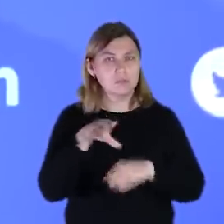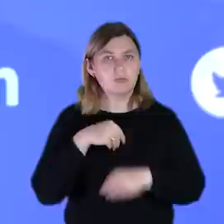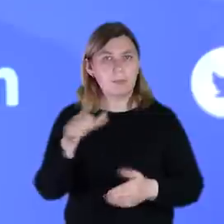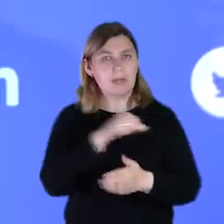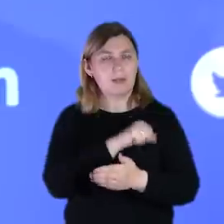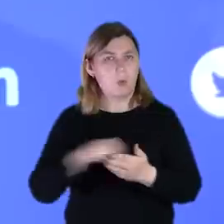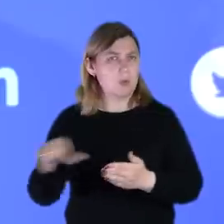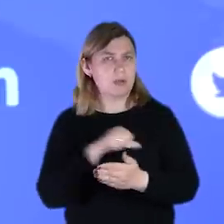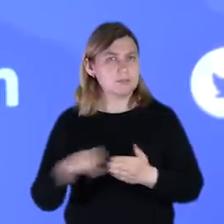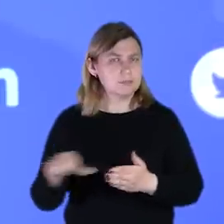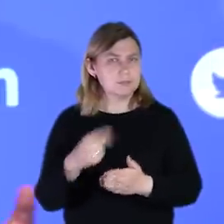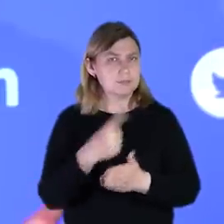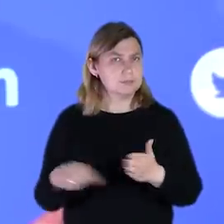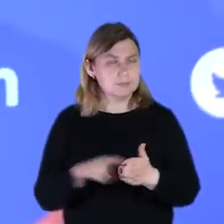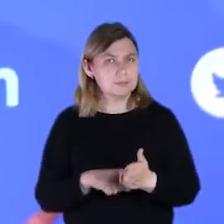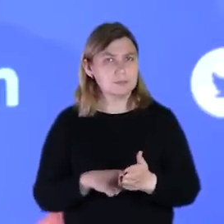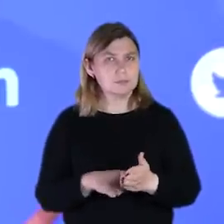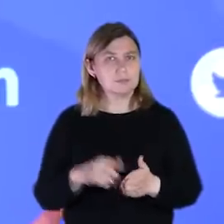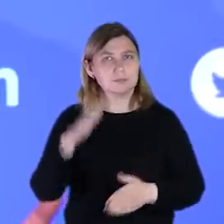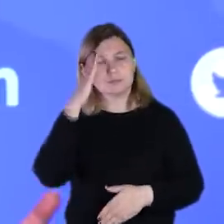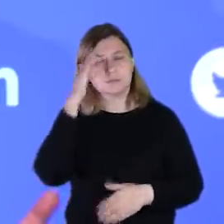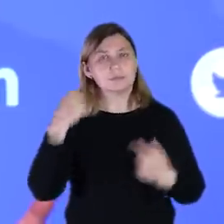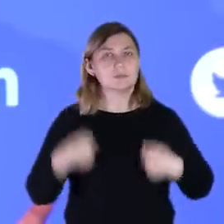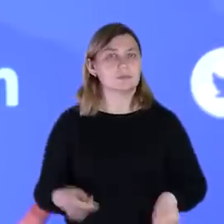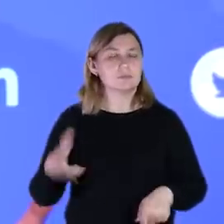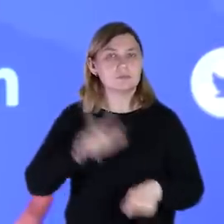zawczasu... No, wiadomo , - osoby, które